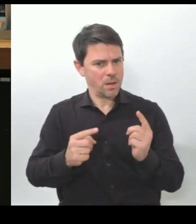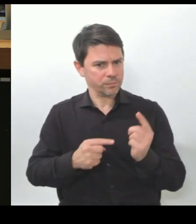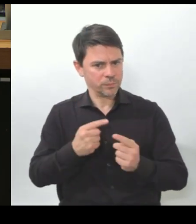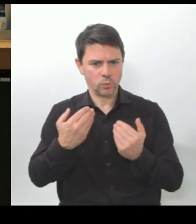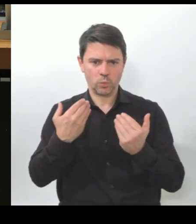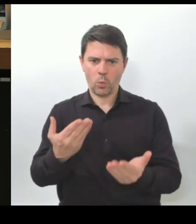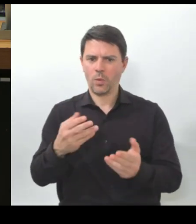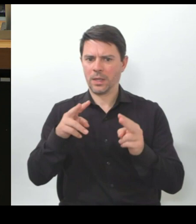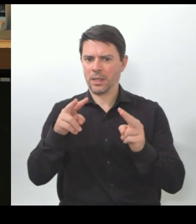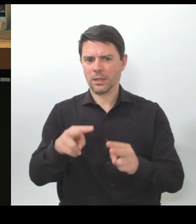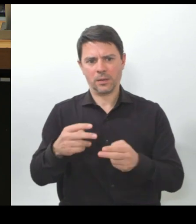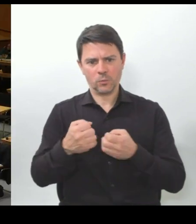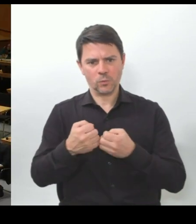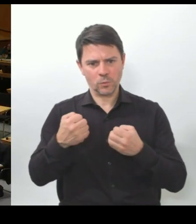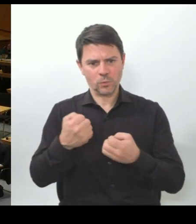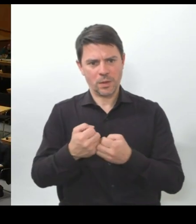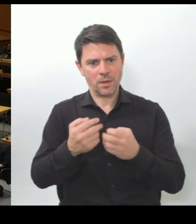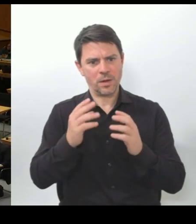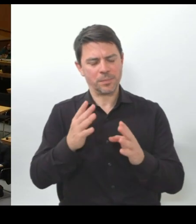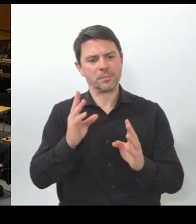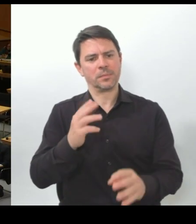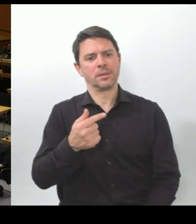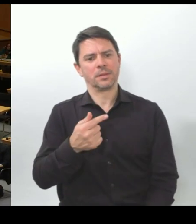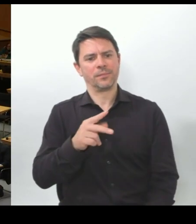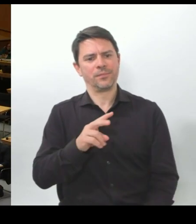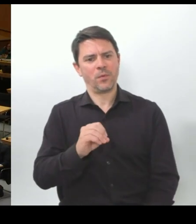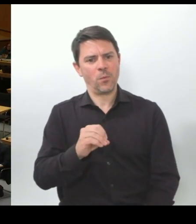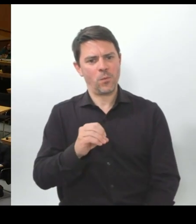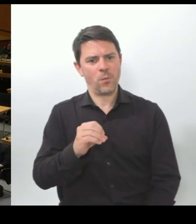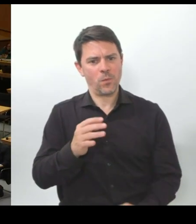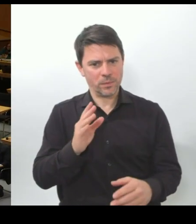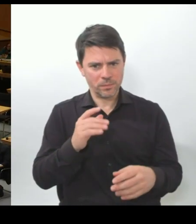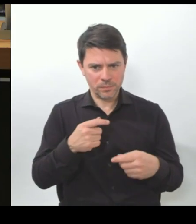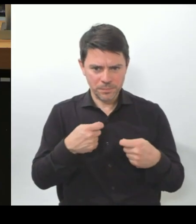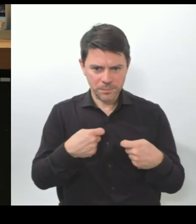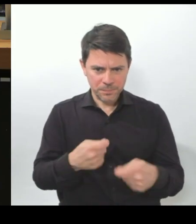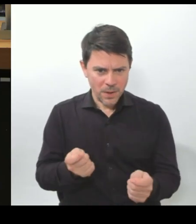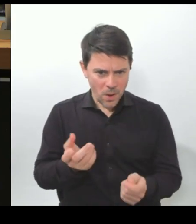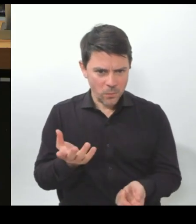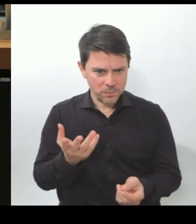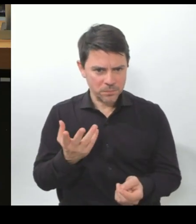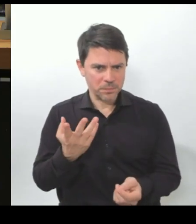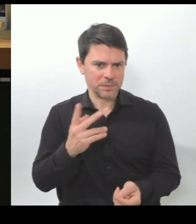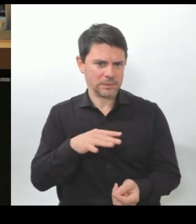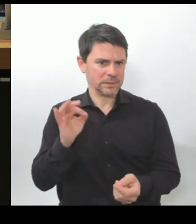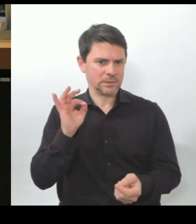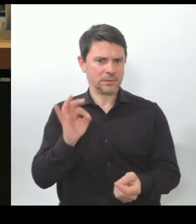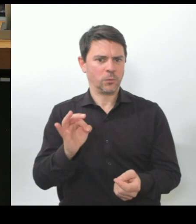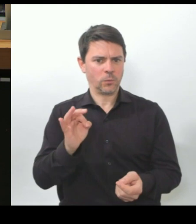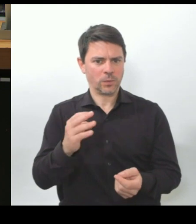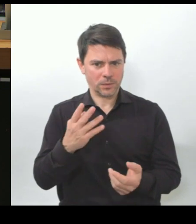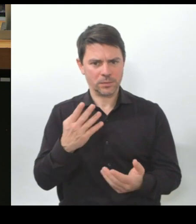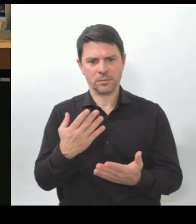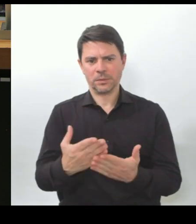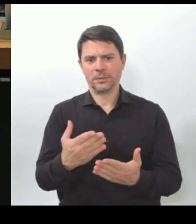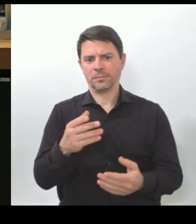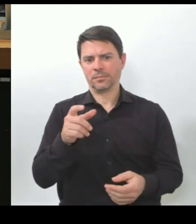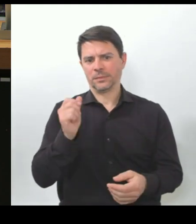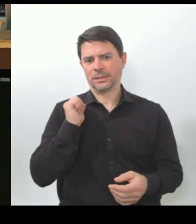Auto Auto Sorgen machen. Denn klar ist eine Klimastraße ist die TVO nicht. Ob sie am Ende die letzte Neubau Straße ist.